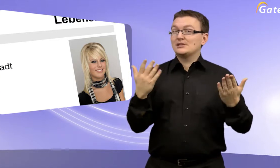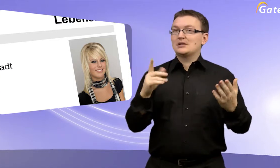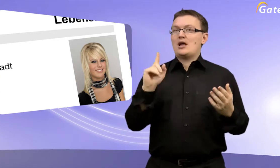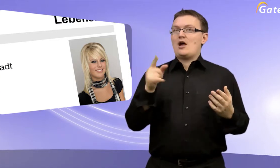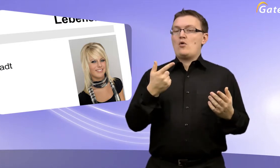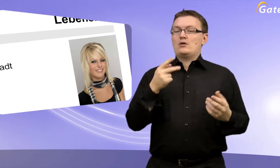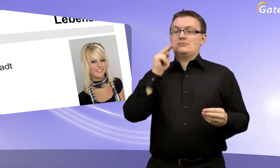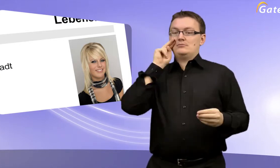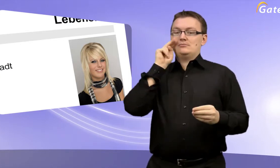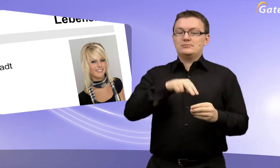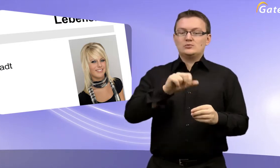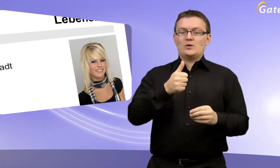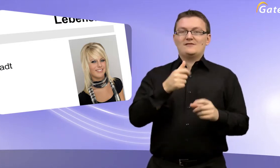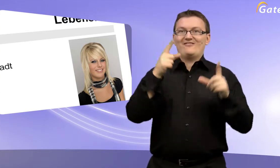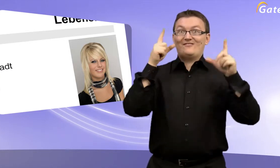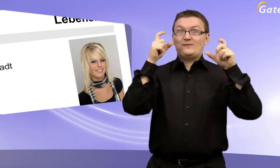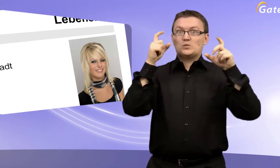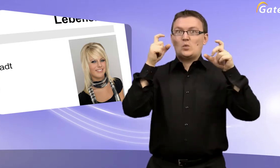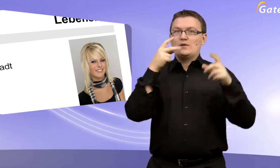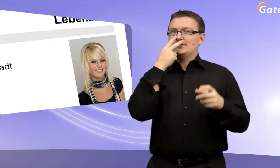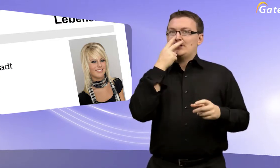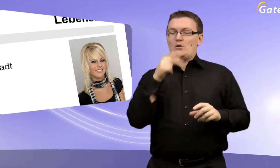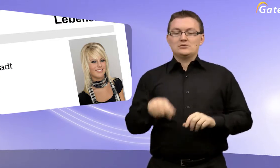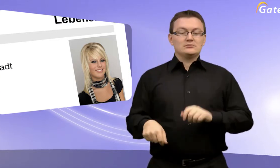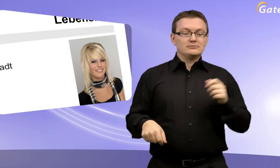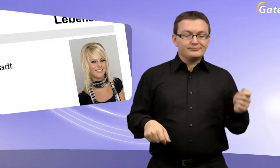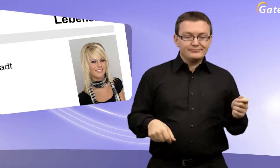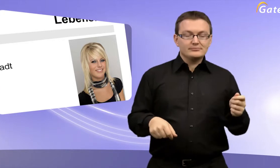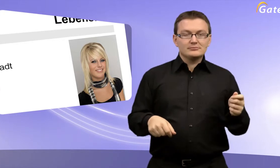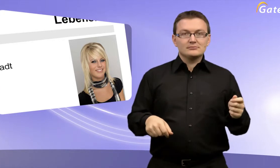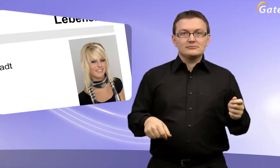seine erster Blick üblicherweise auf das Bewerbungsfoto.